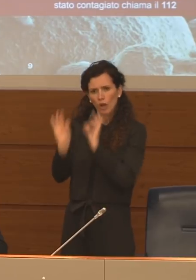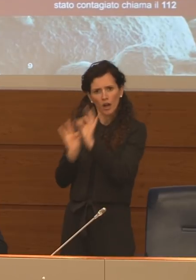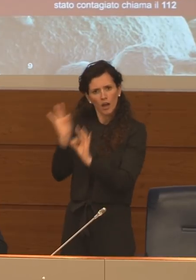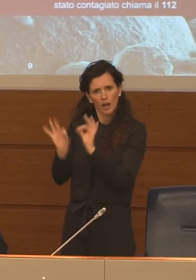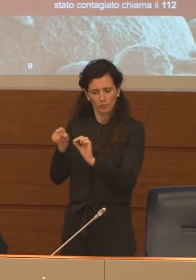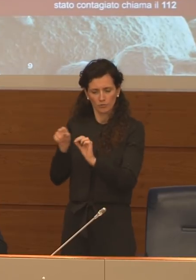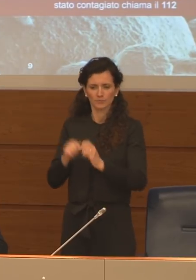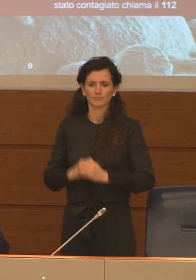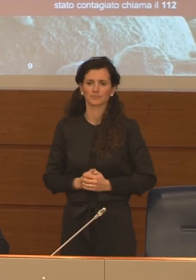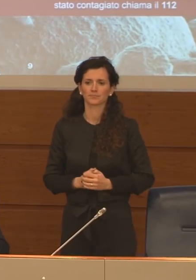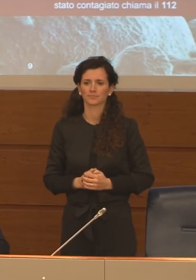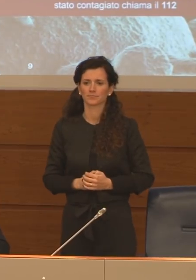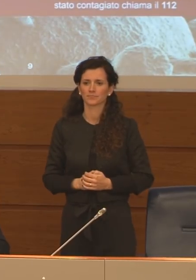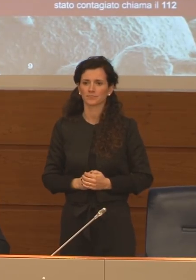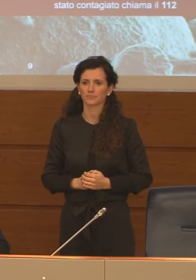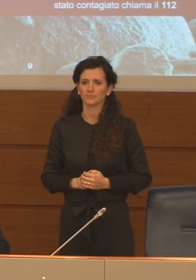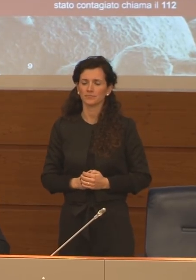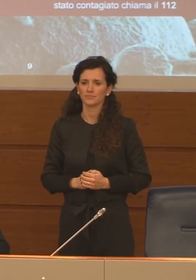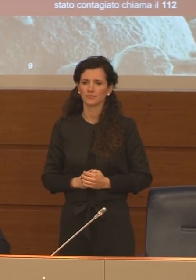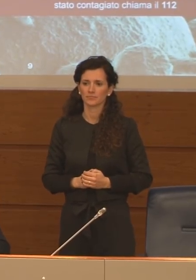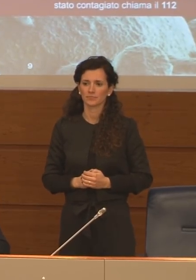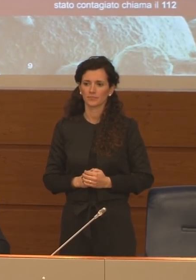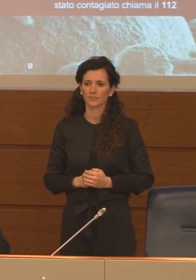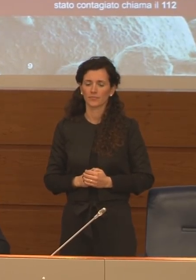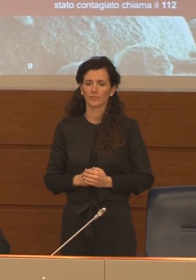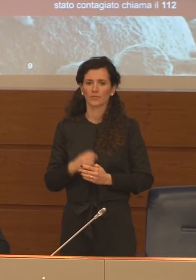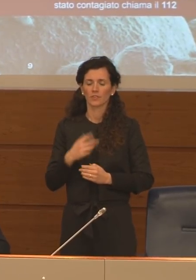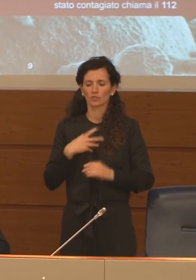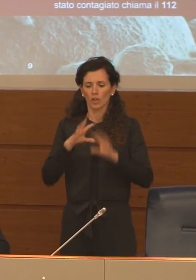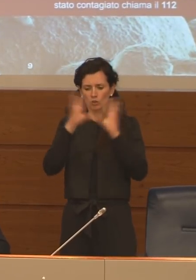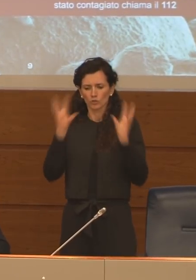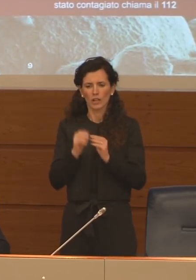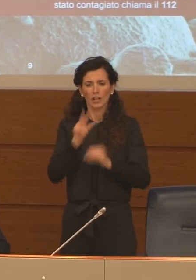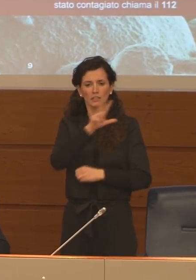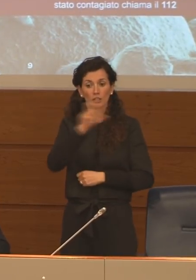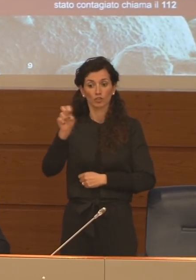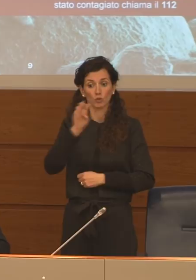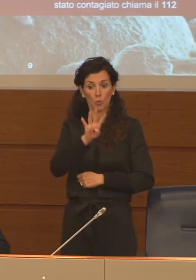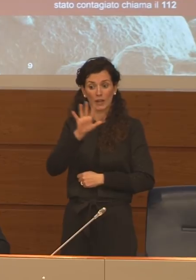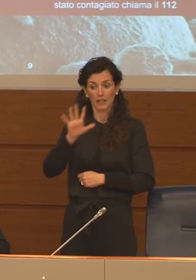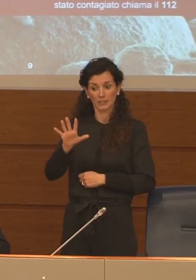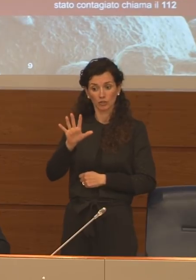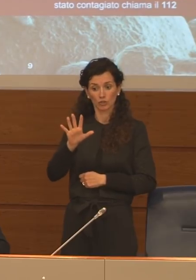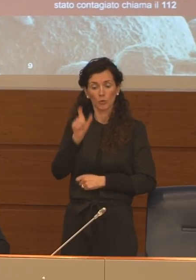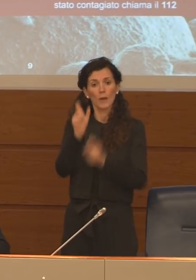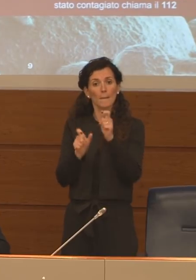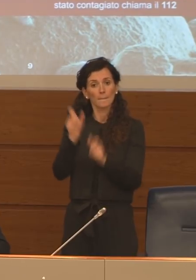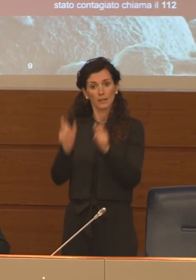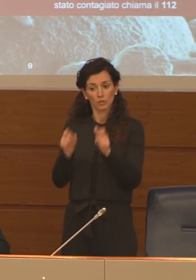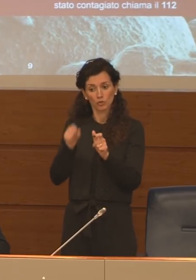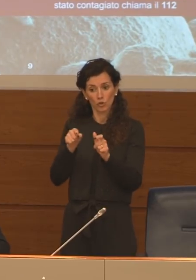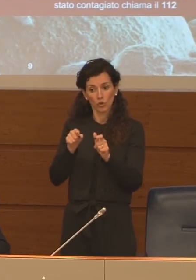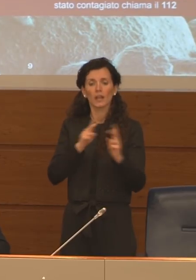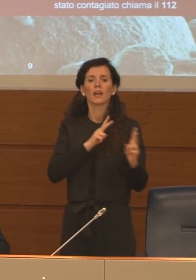Abbiamo poi un totale di 345 persone che sono ricoverate